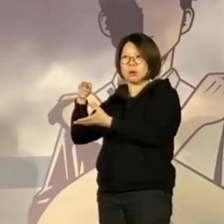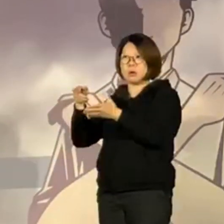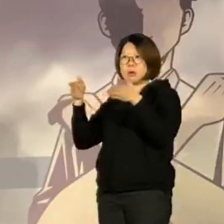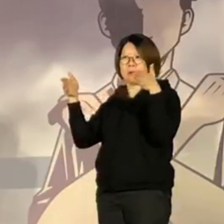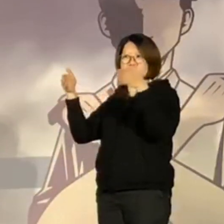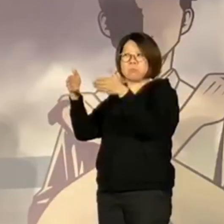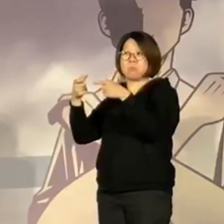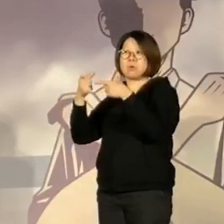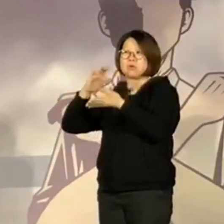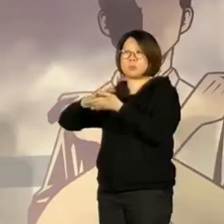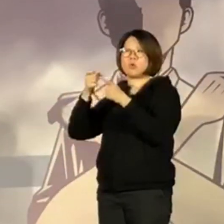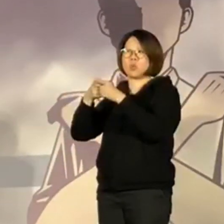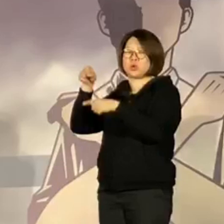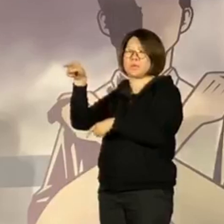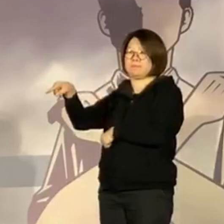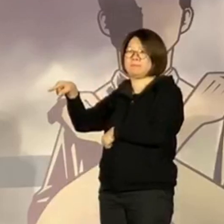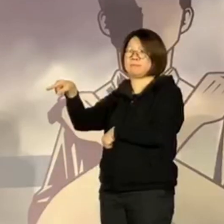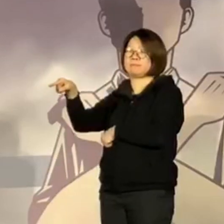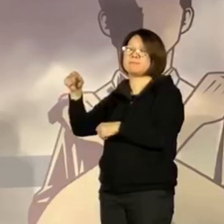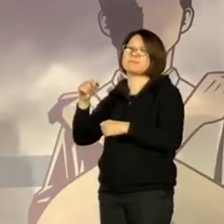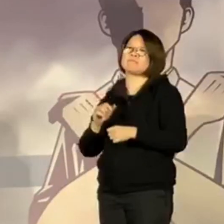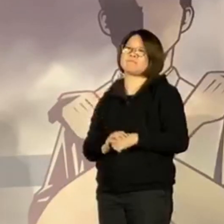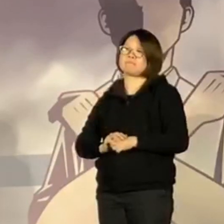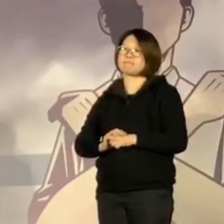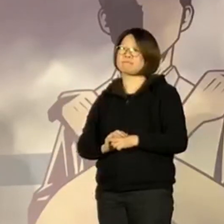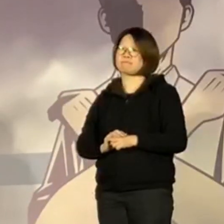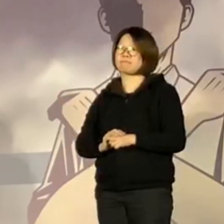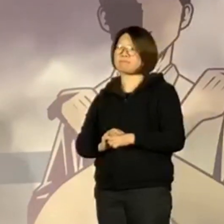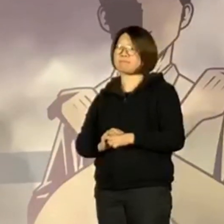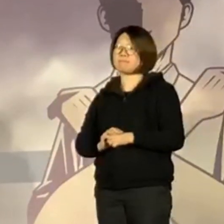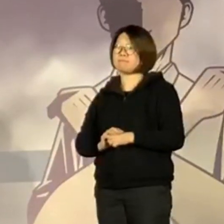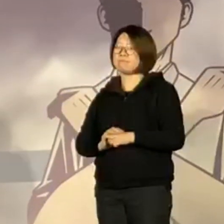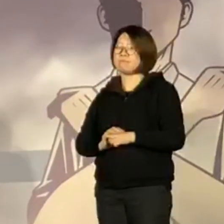但我希望我們通識科的老師 尤其是科主任